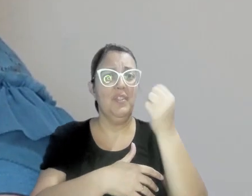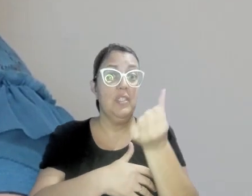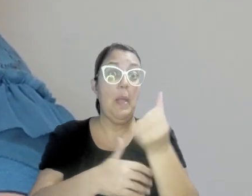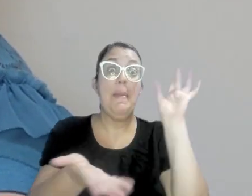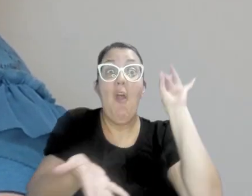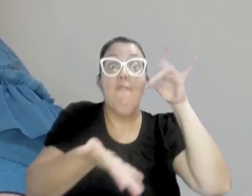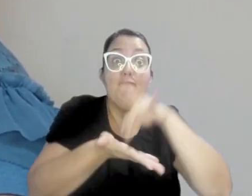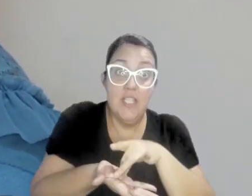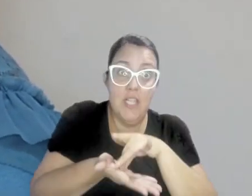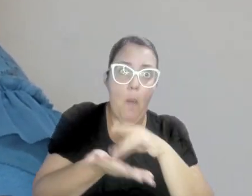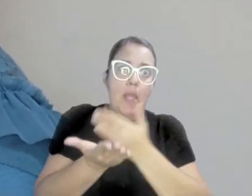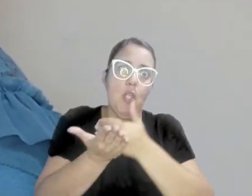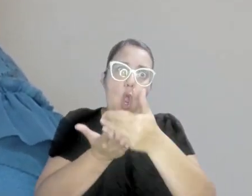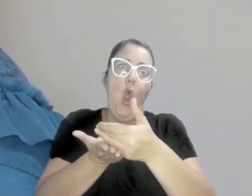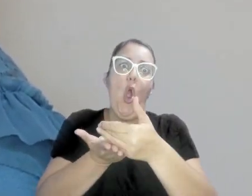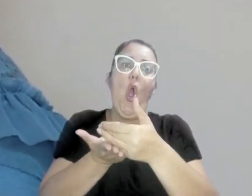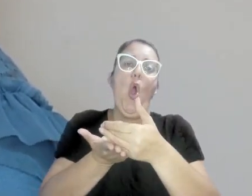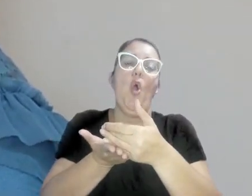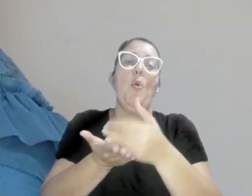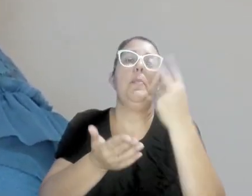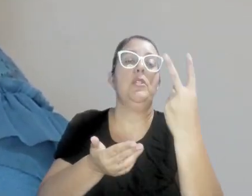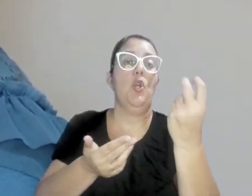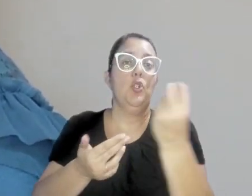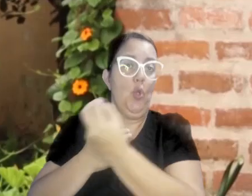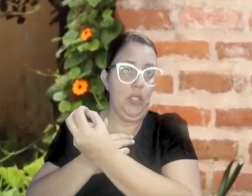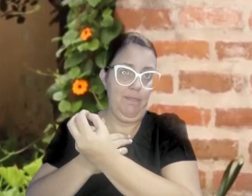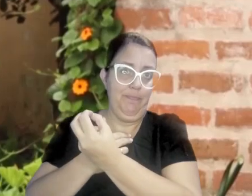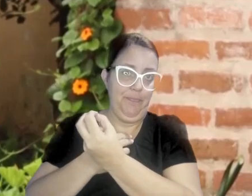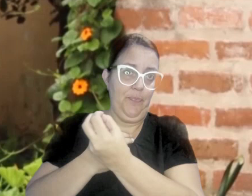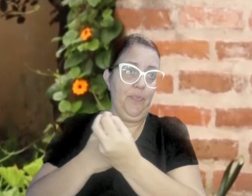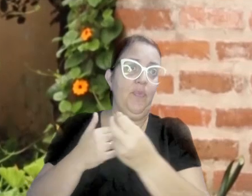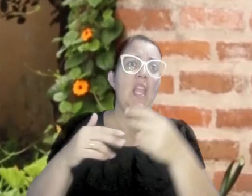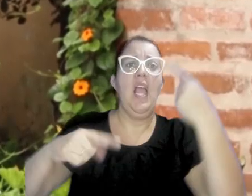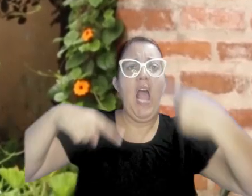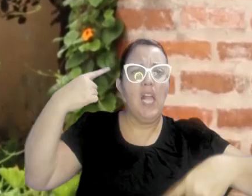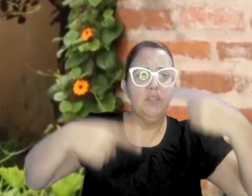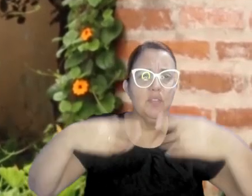efetivamente, ele começou no início dos anos 2000. [Liandra] A discussão sobre o licenciamento ambiental,